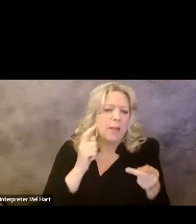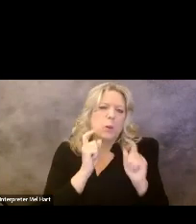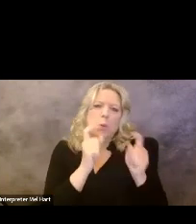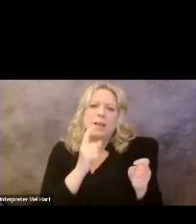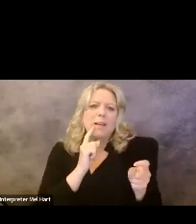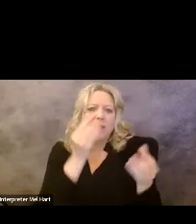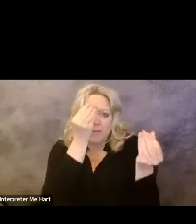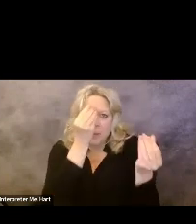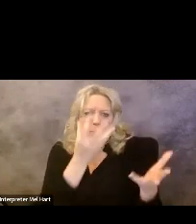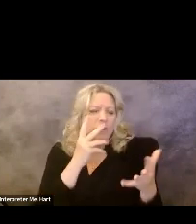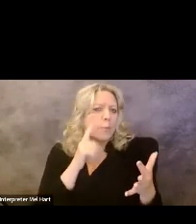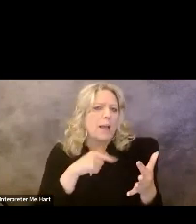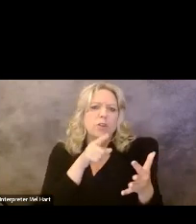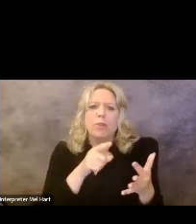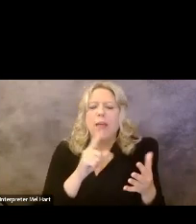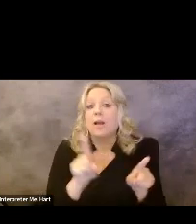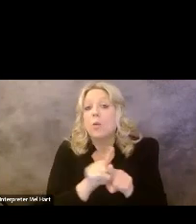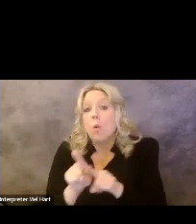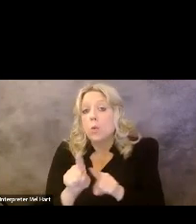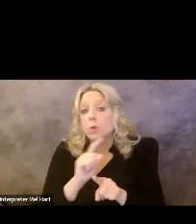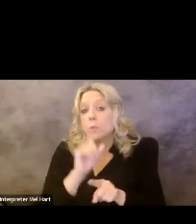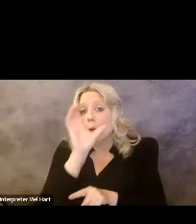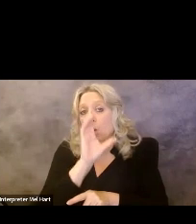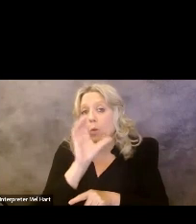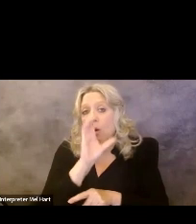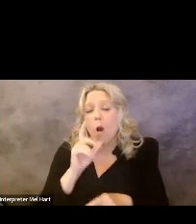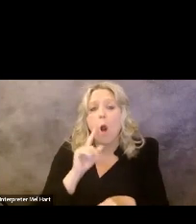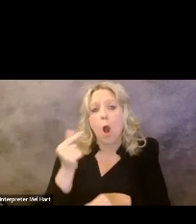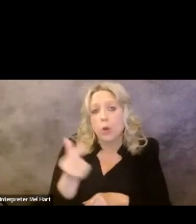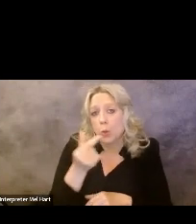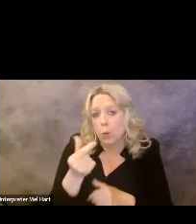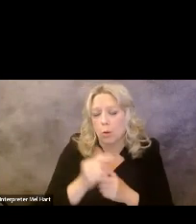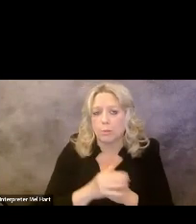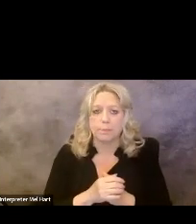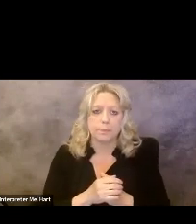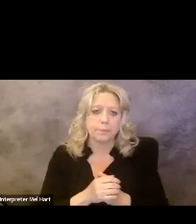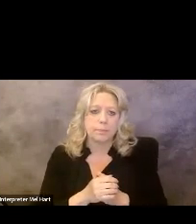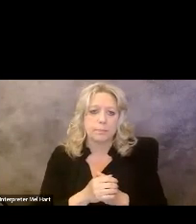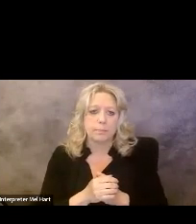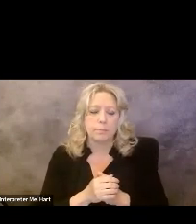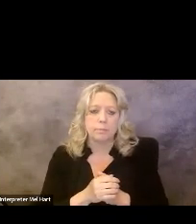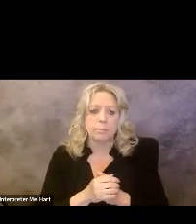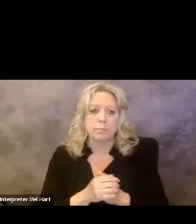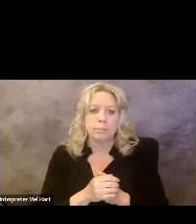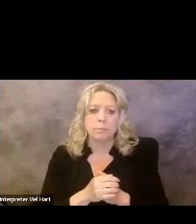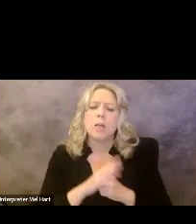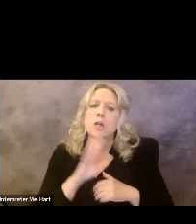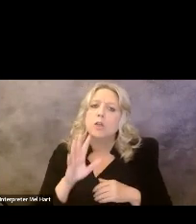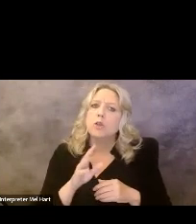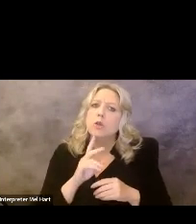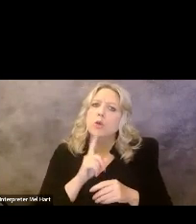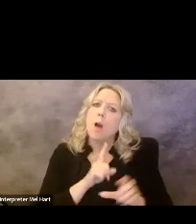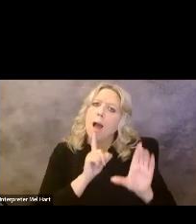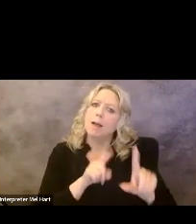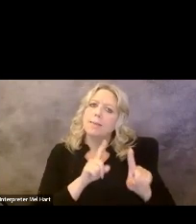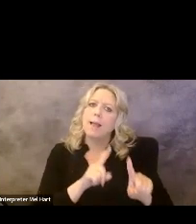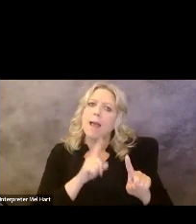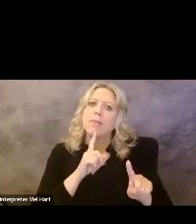ahí. Asista al comité asesor comunitario en la región. Este es un comité asesor con